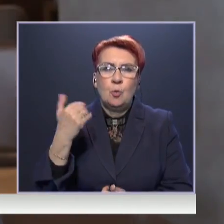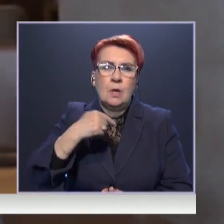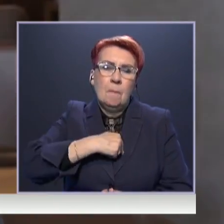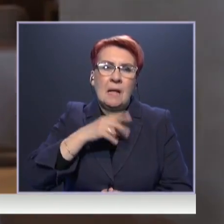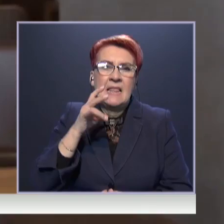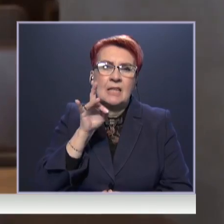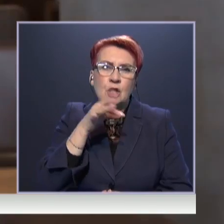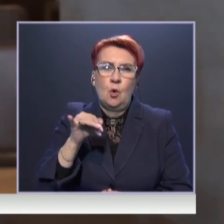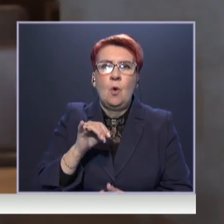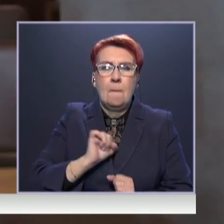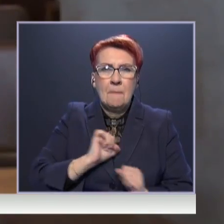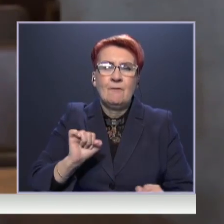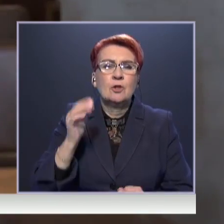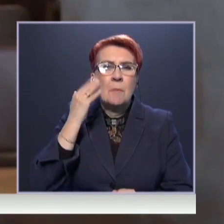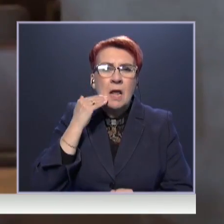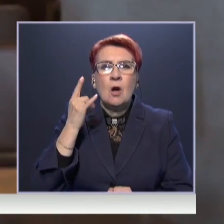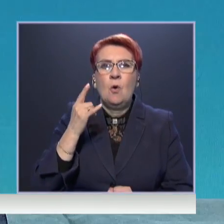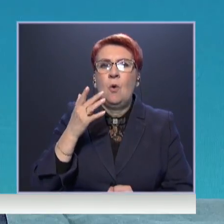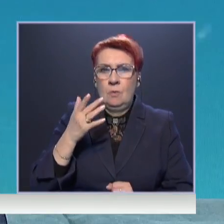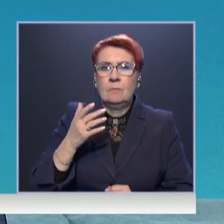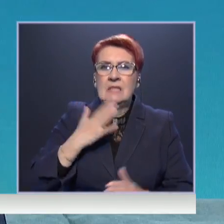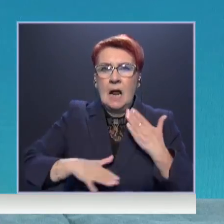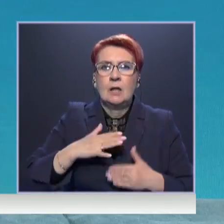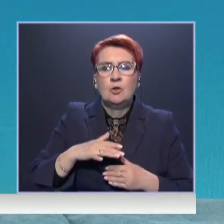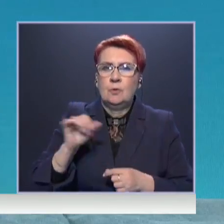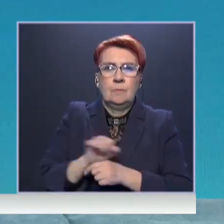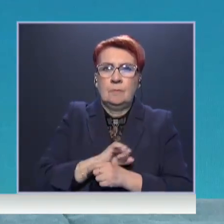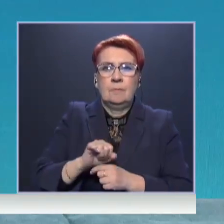они легко прям с радостью били врага в Москве продолжается